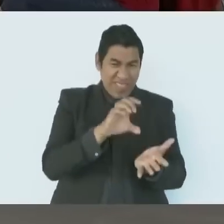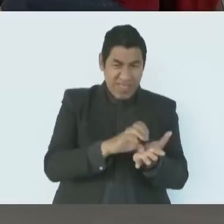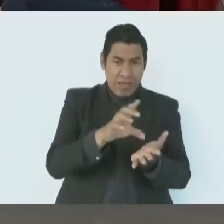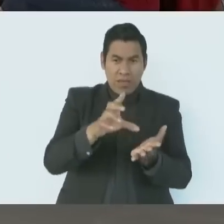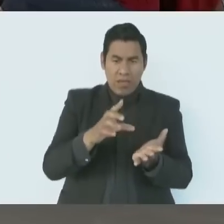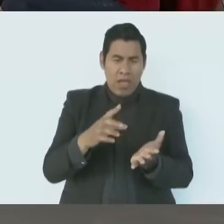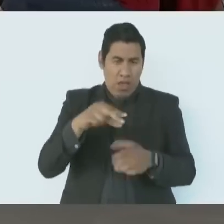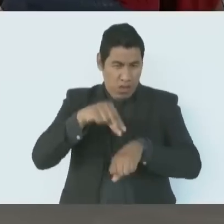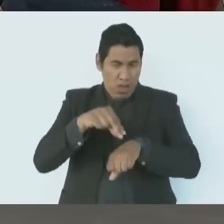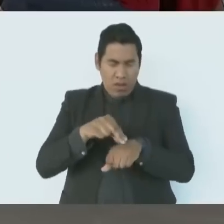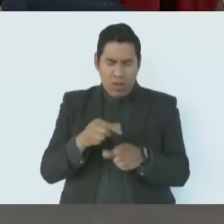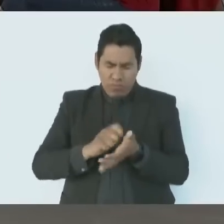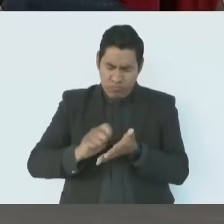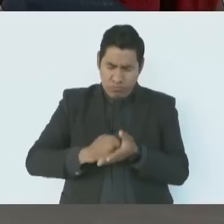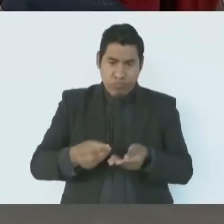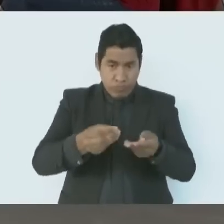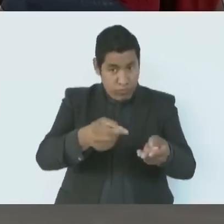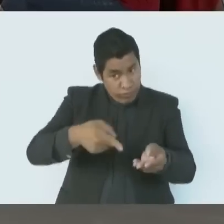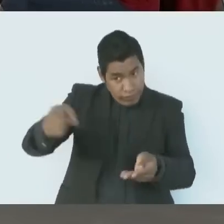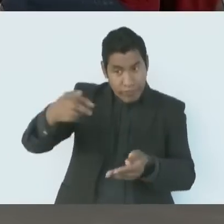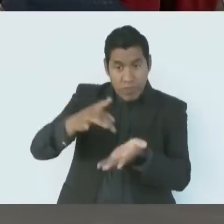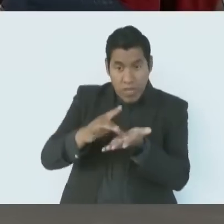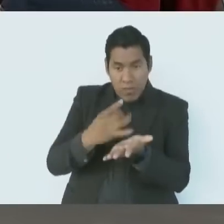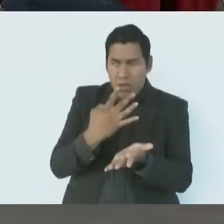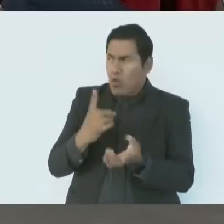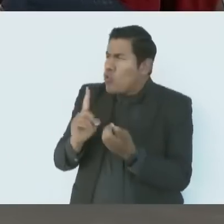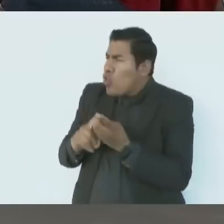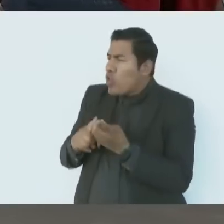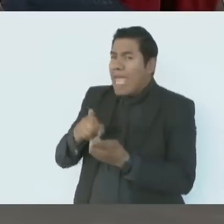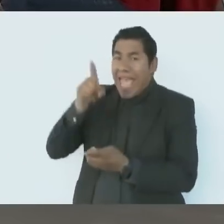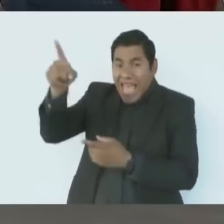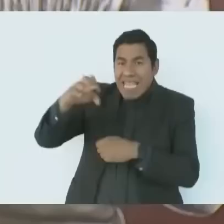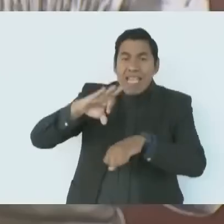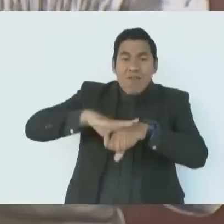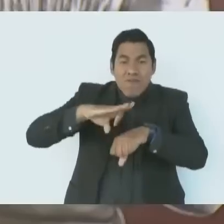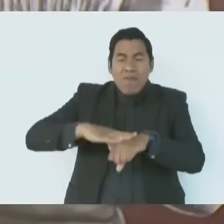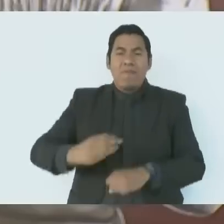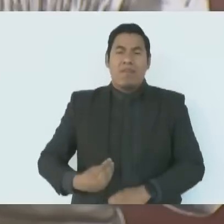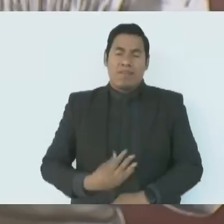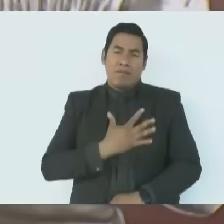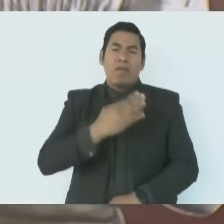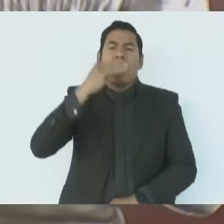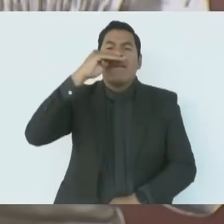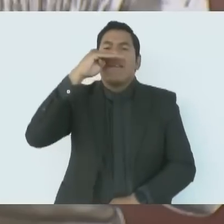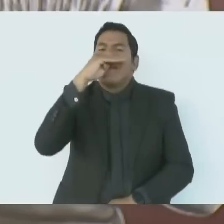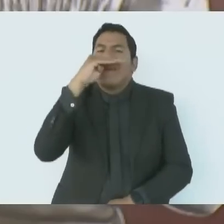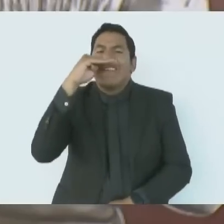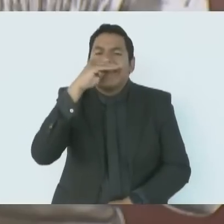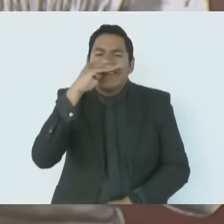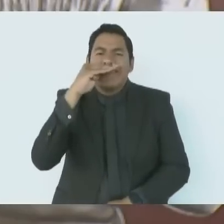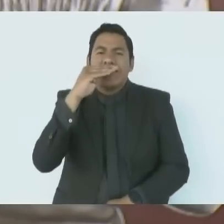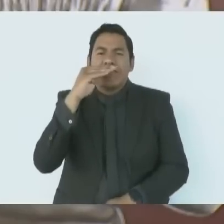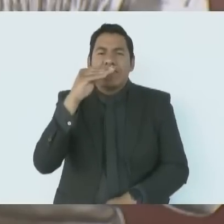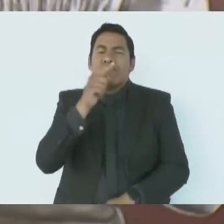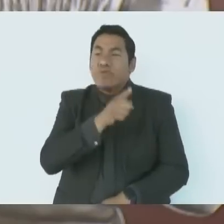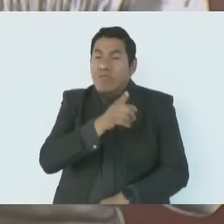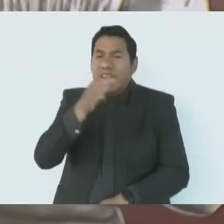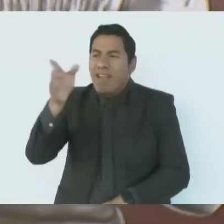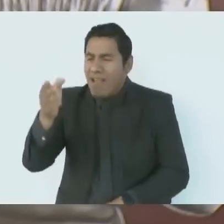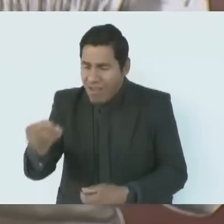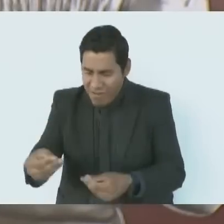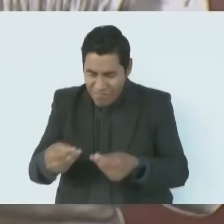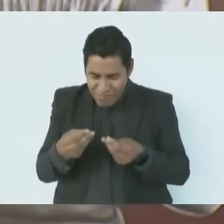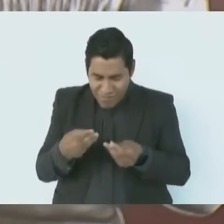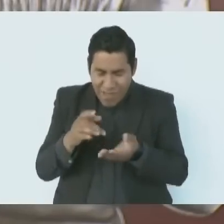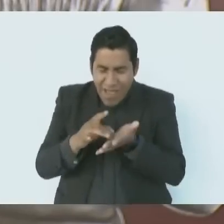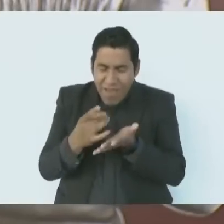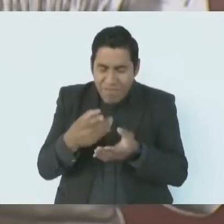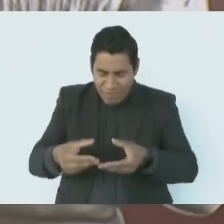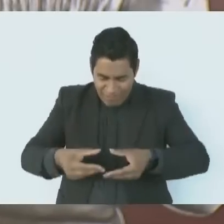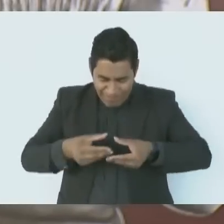medicamentos gratuitos como parte del programa salud casa por casa Ese es el tercer programa